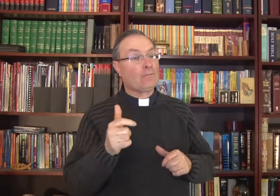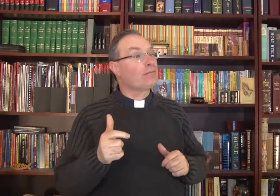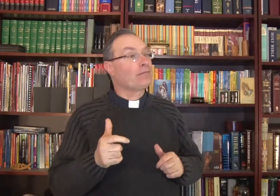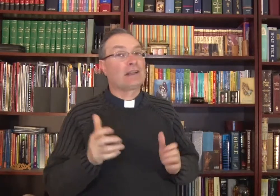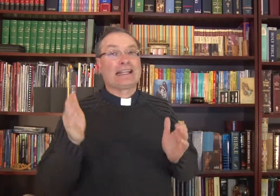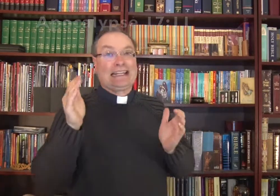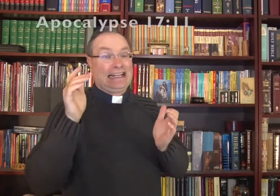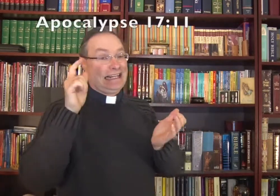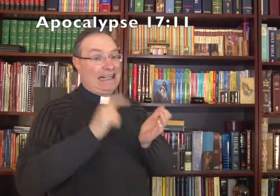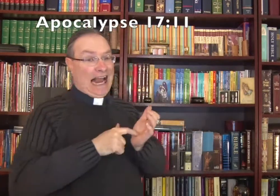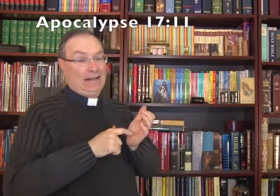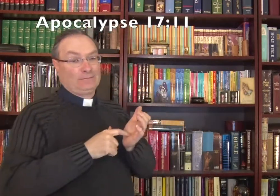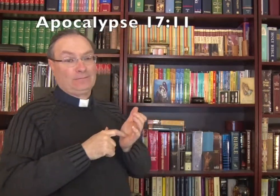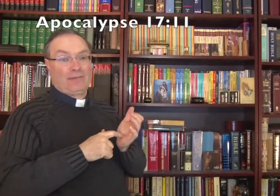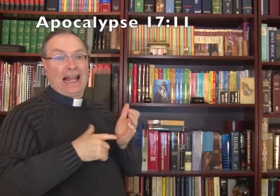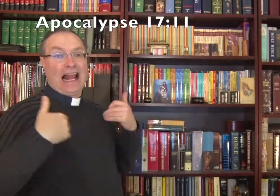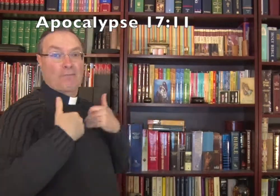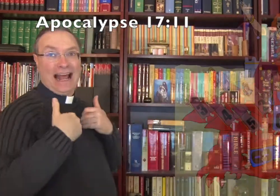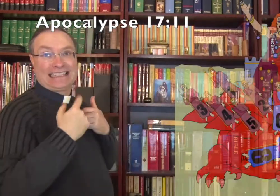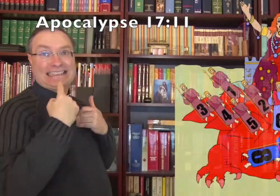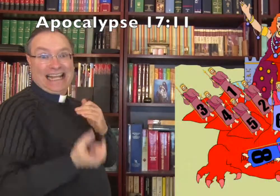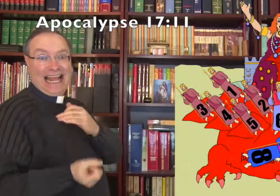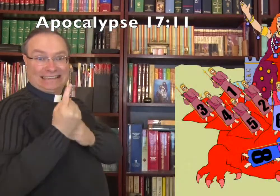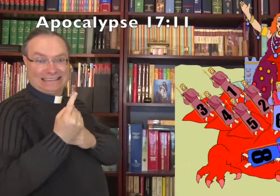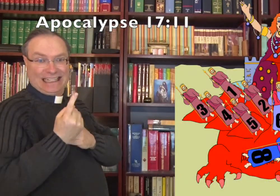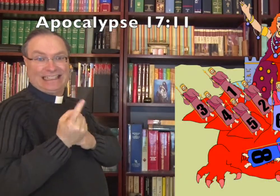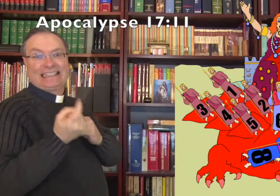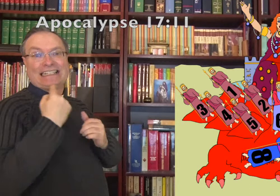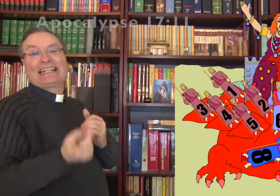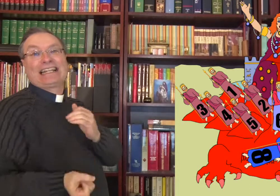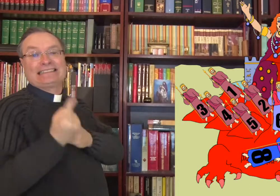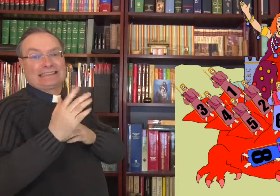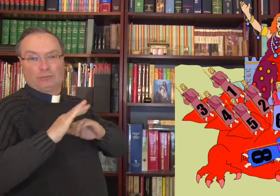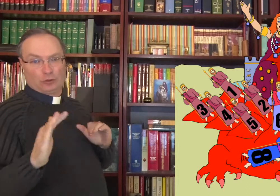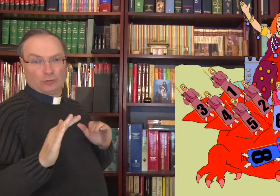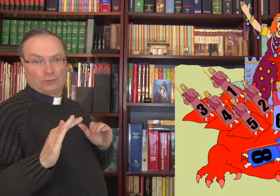«Quant à la bête qui existait et qui n'existe plus,